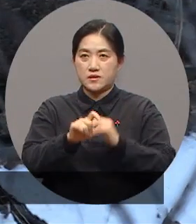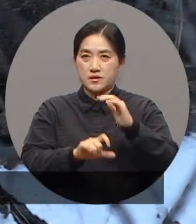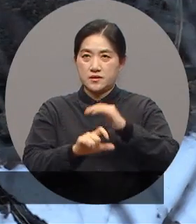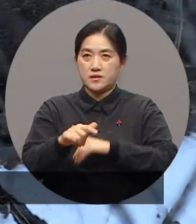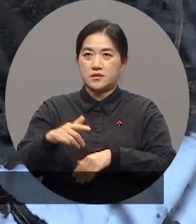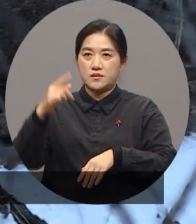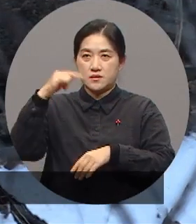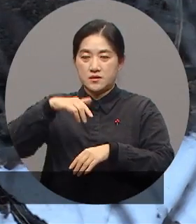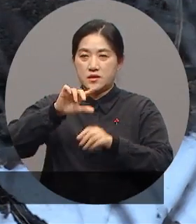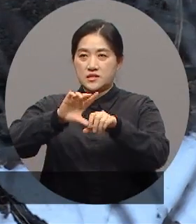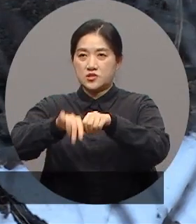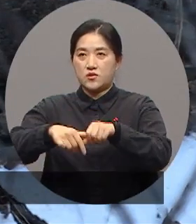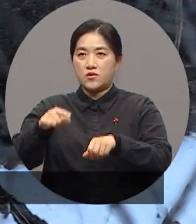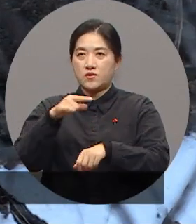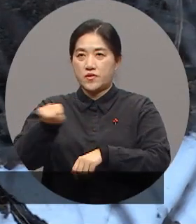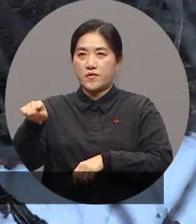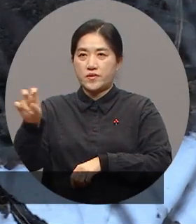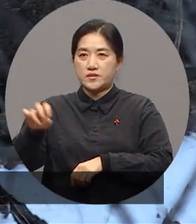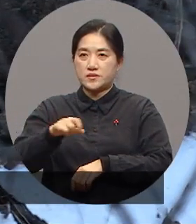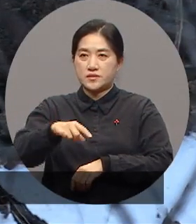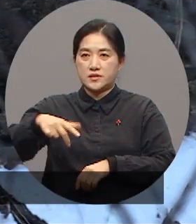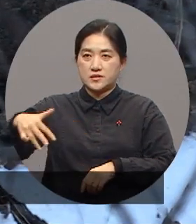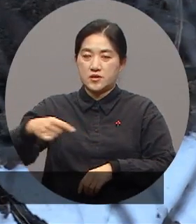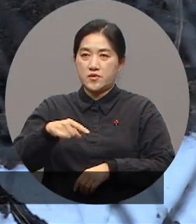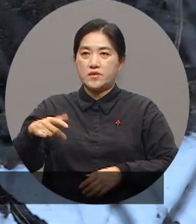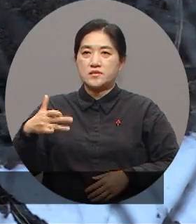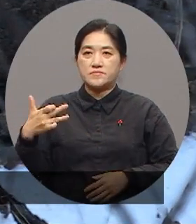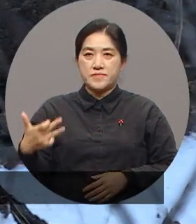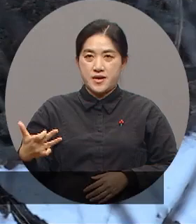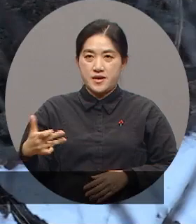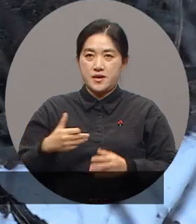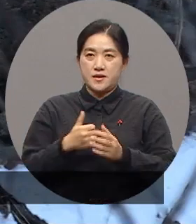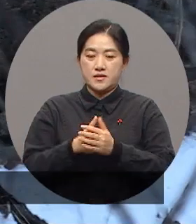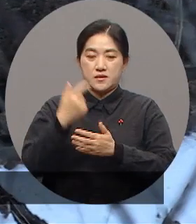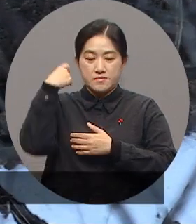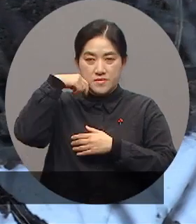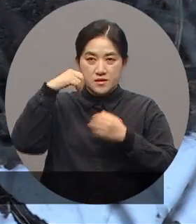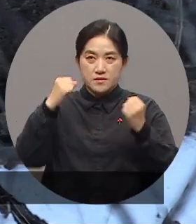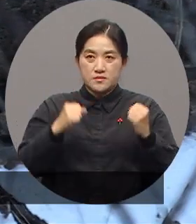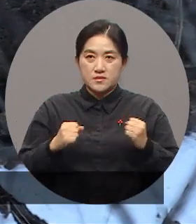내일 서울의 최저 기온이 영하 15도, 철원이 영하 20도, 제천이 영하 18도